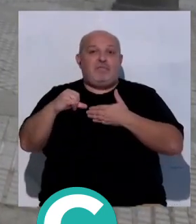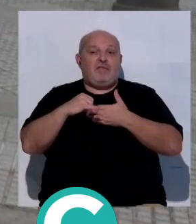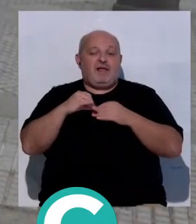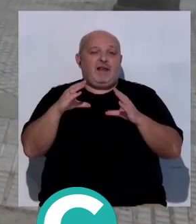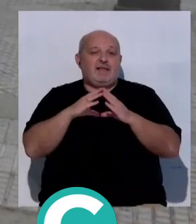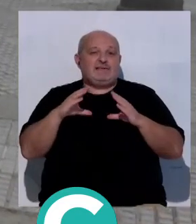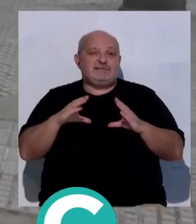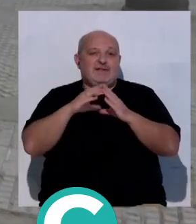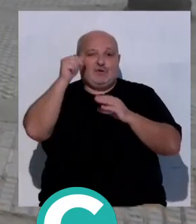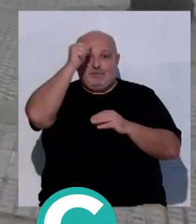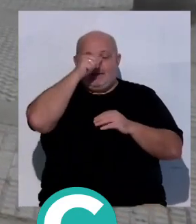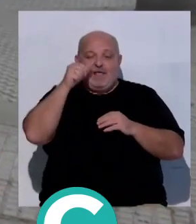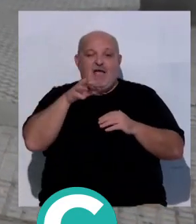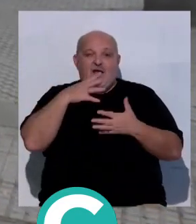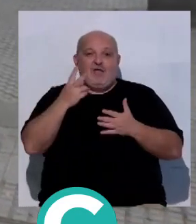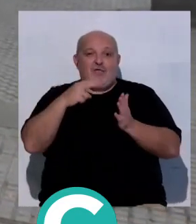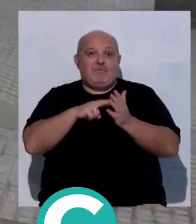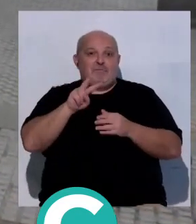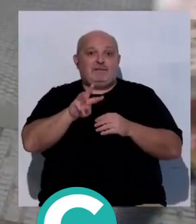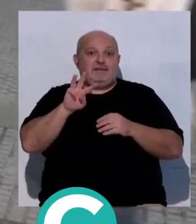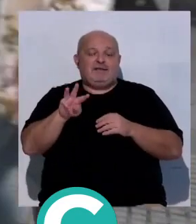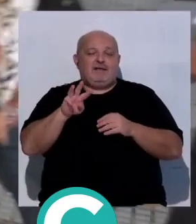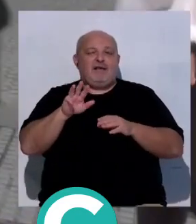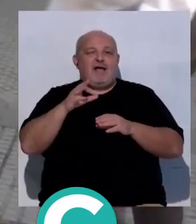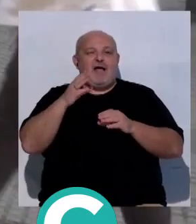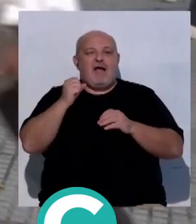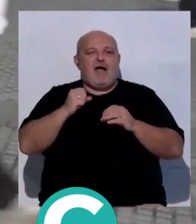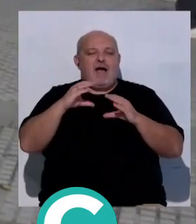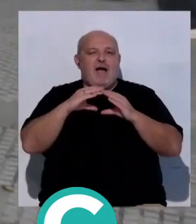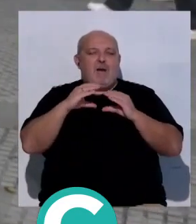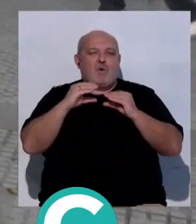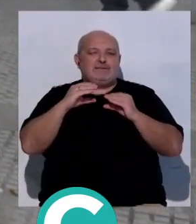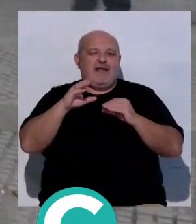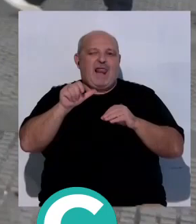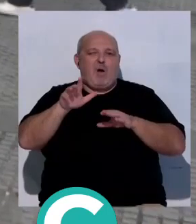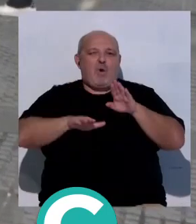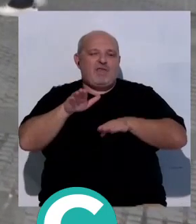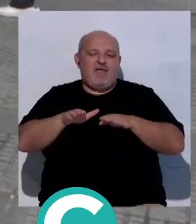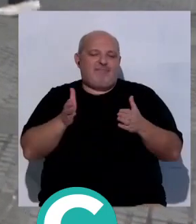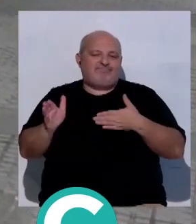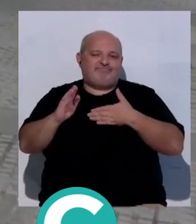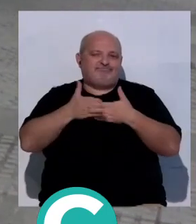Santo Domingo y ahora en el 2023 la hamburguesería la huella ha cerrado sus puertas y para siempre